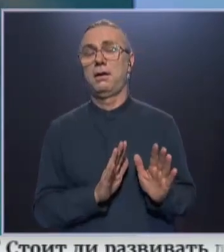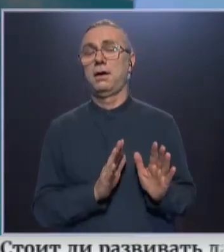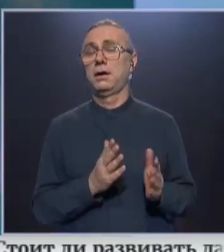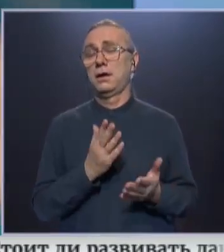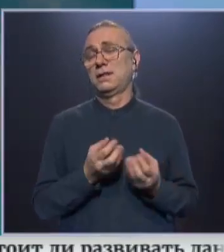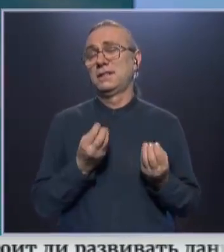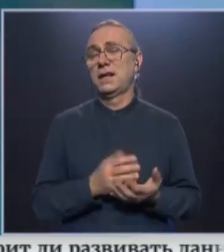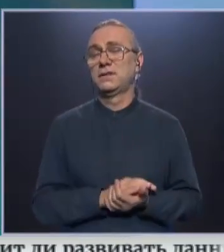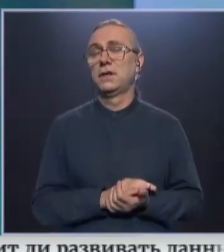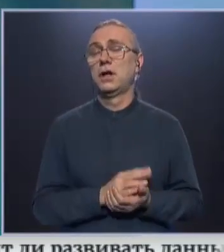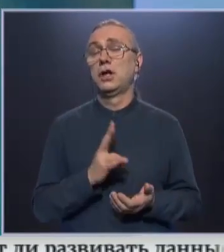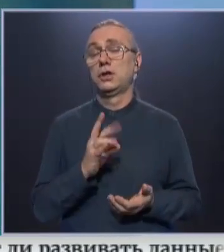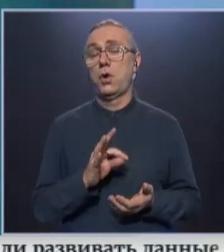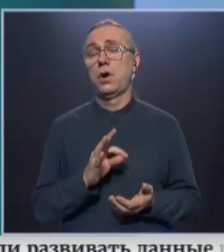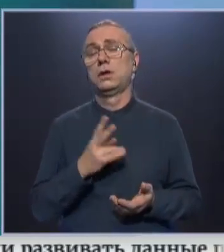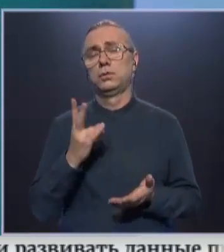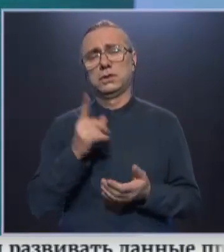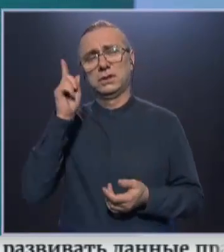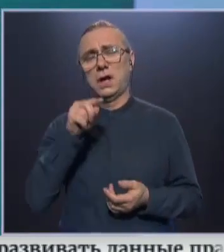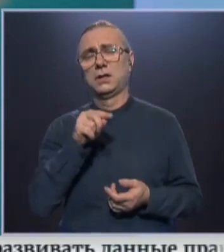не принадлежит и не должно принадлежать Так что тут